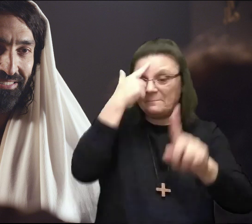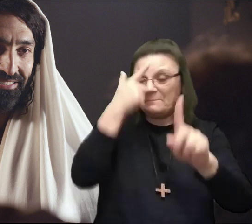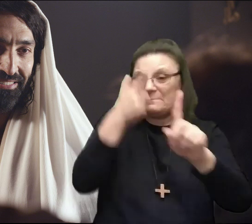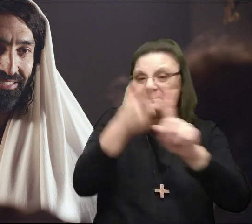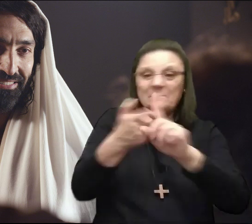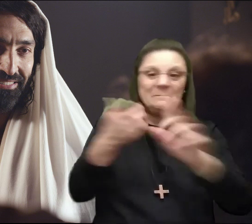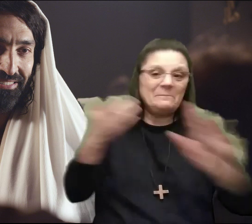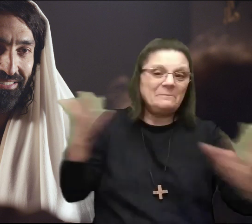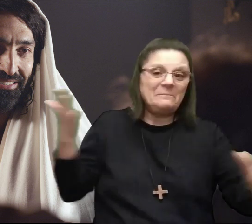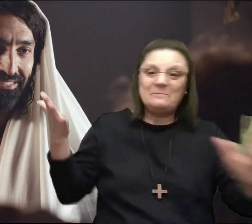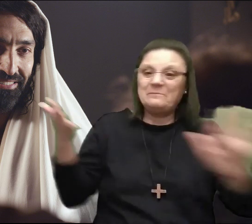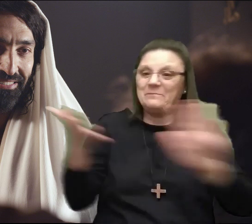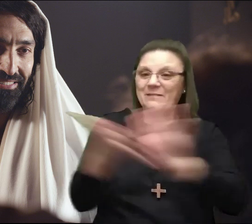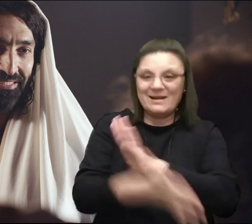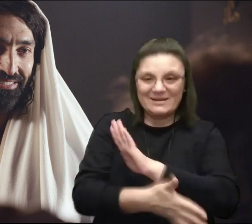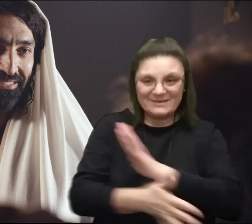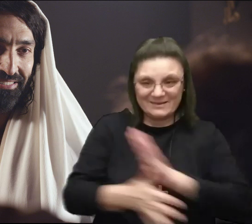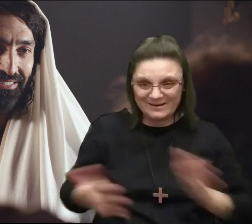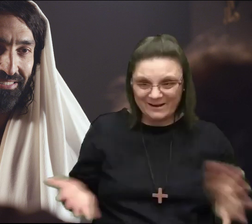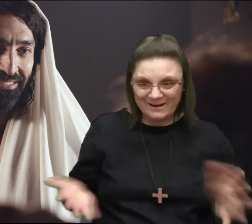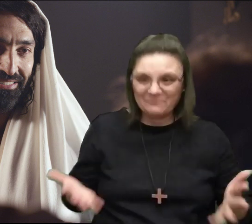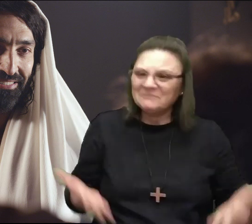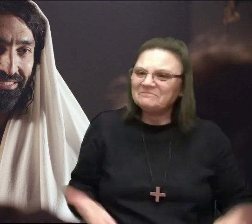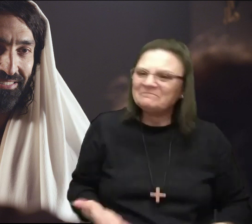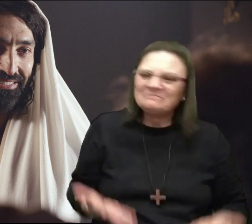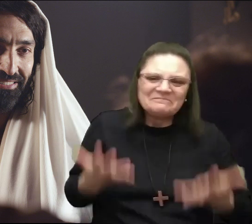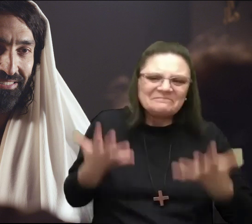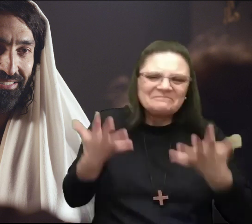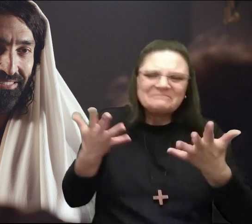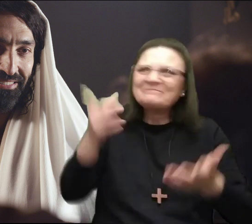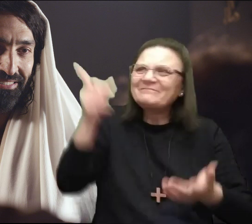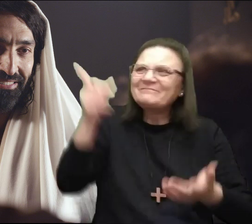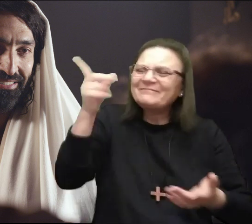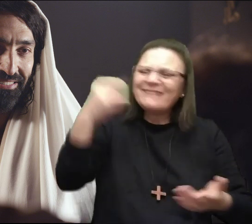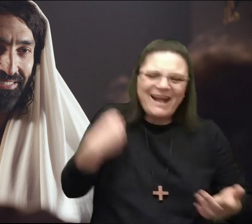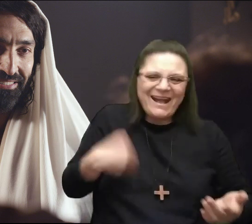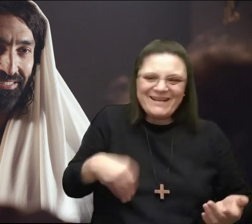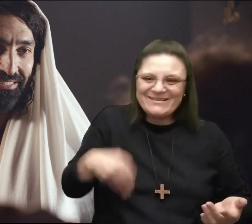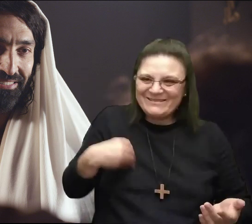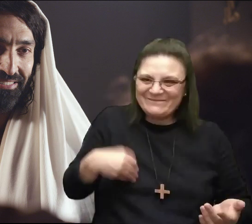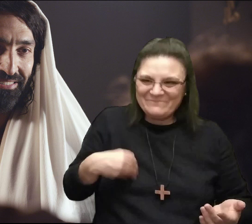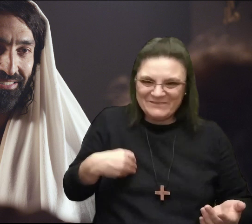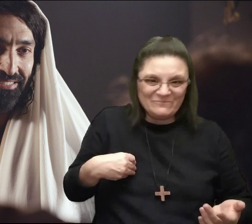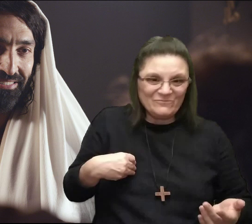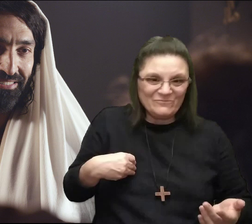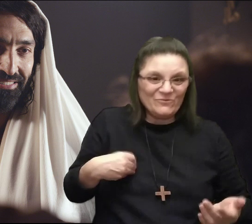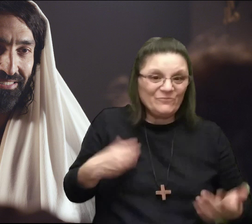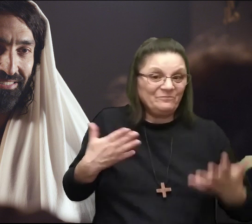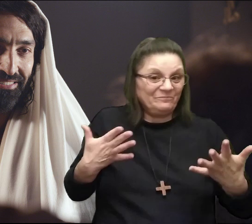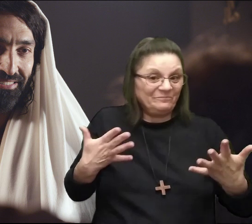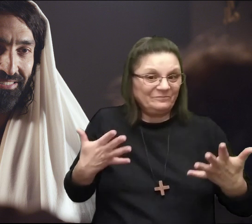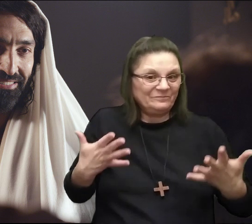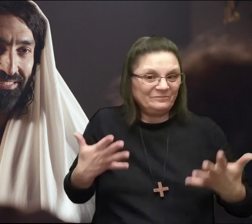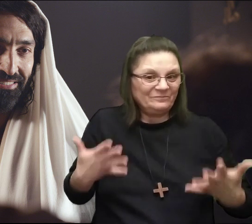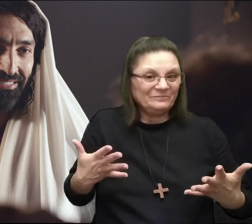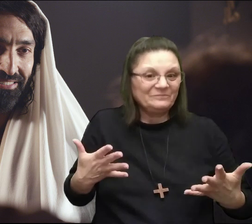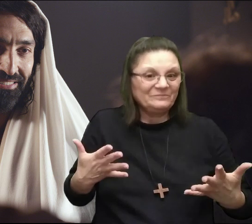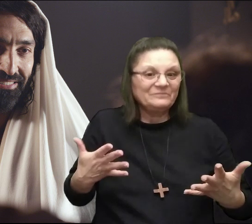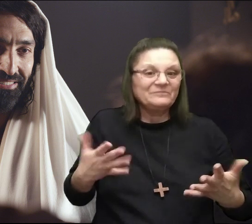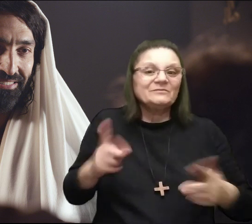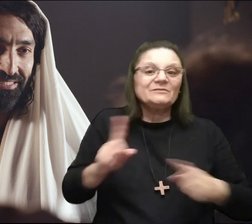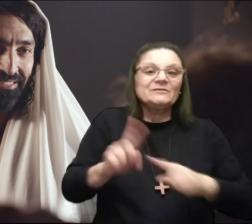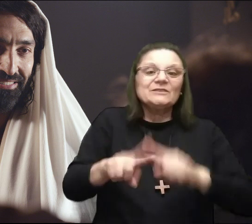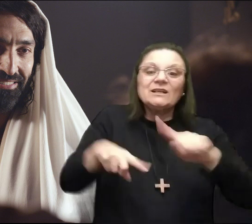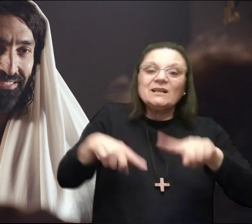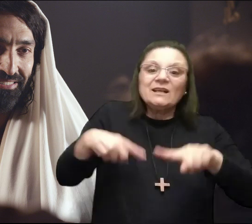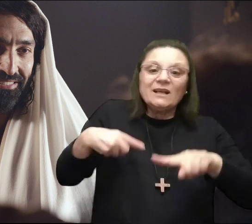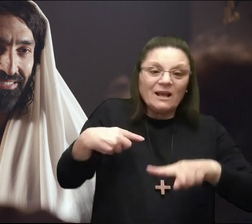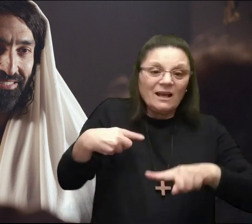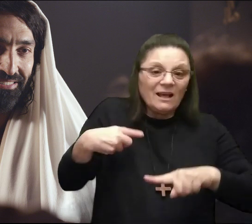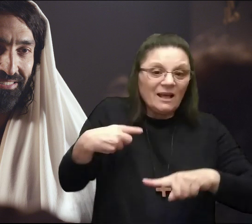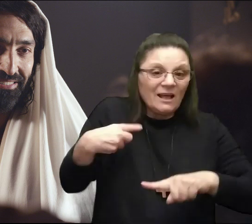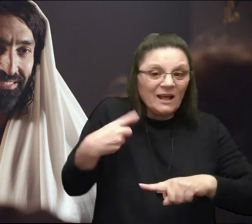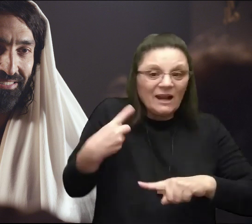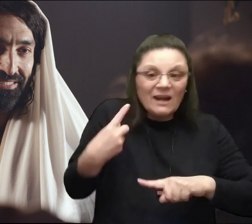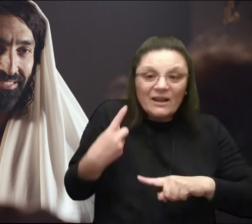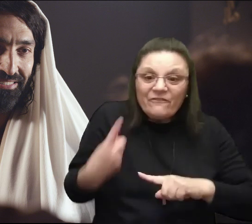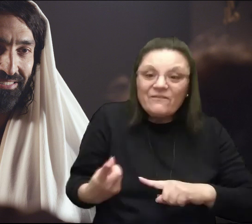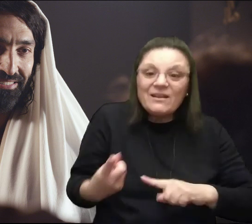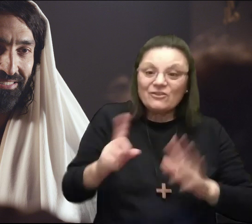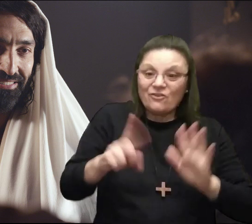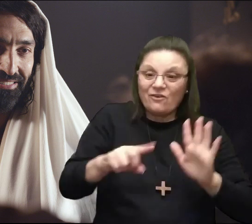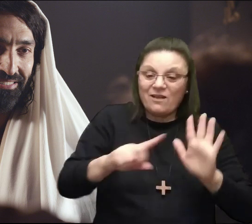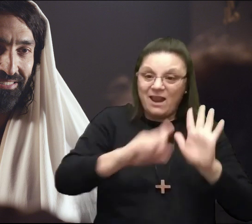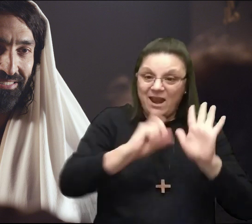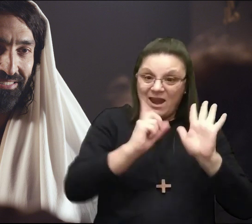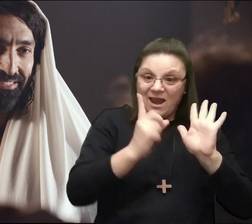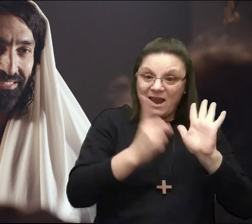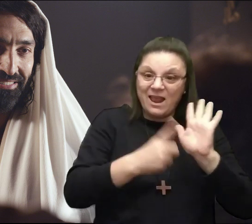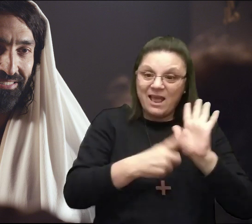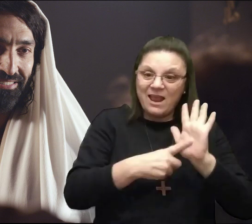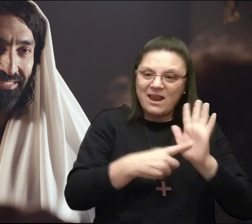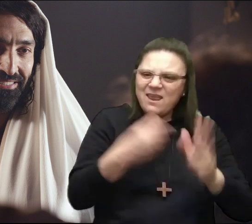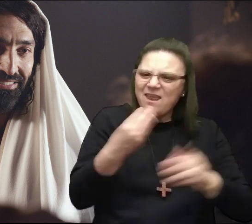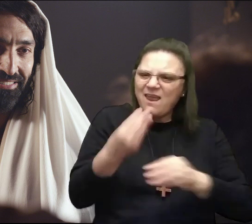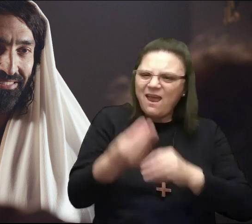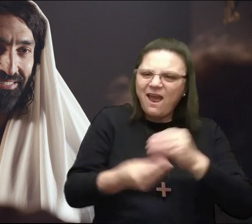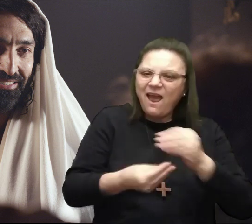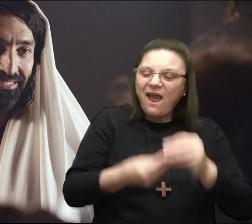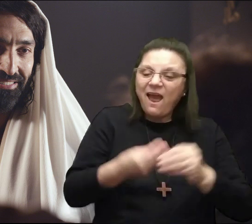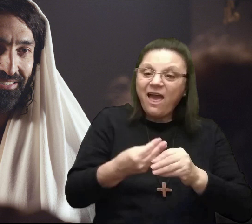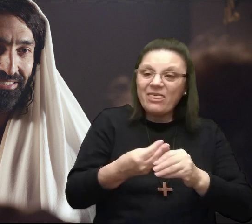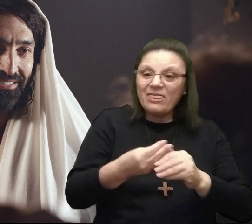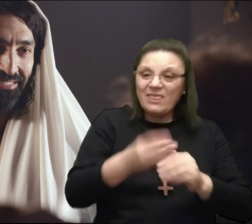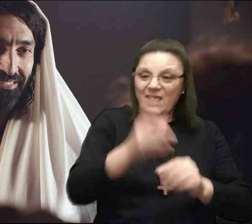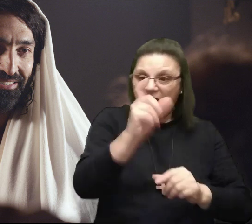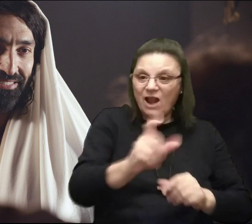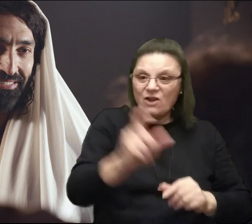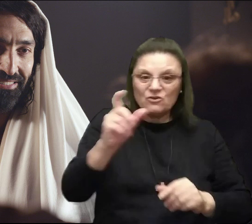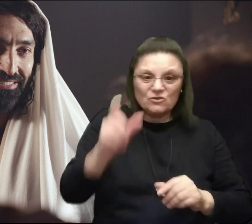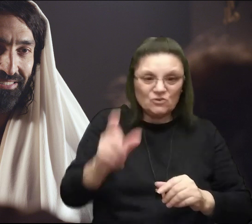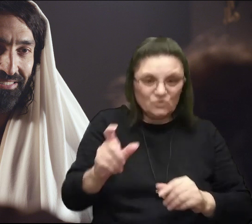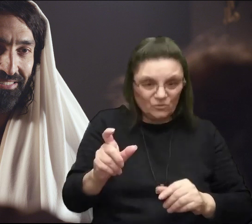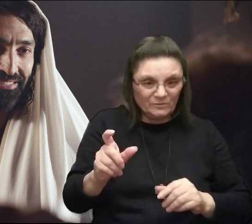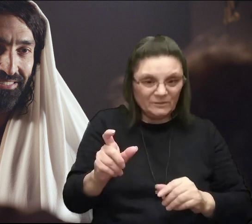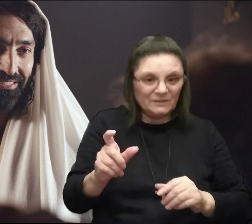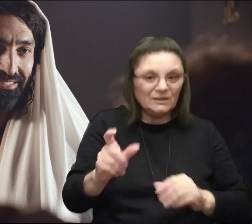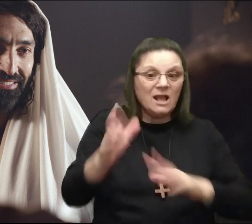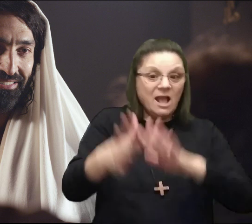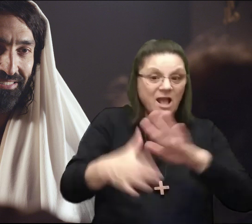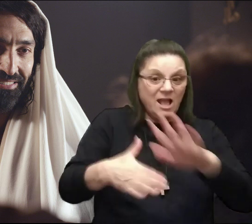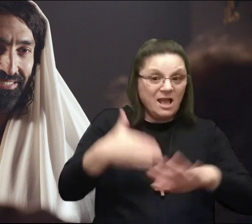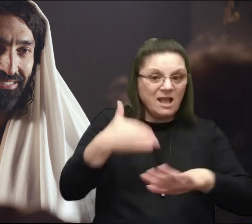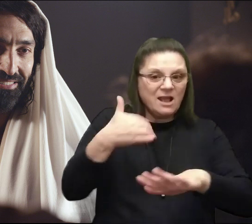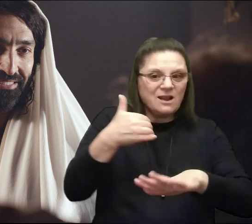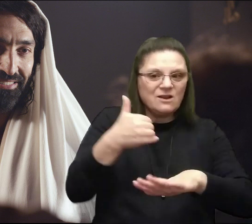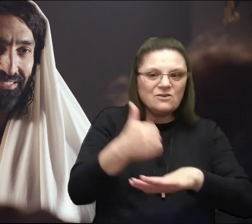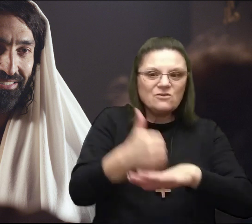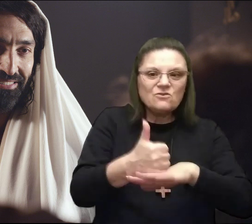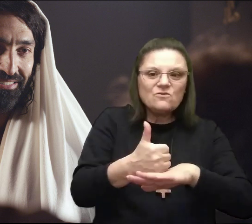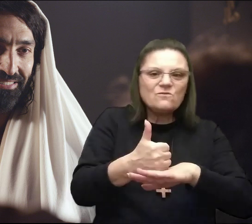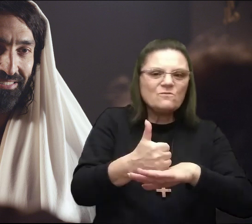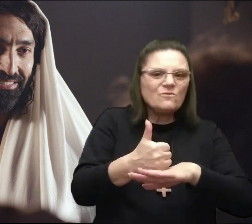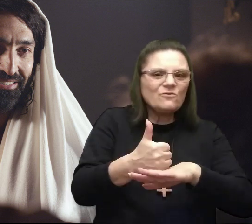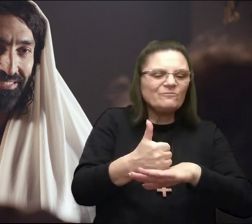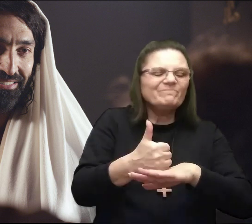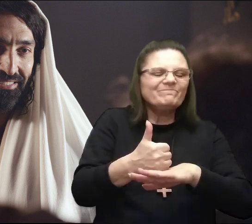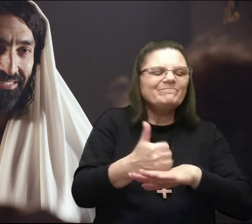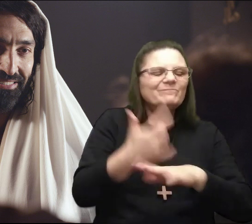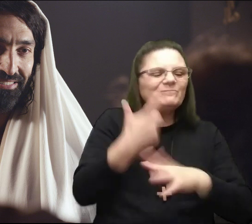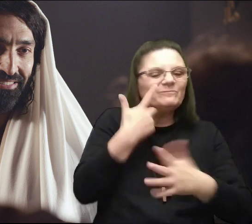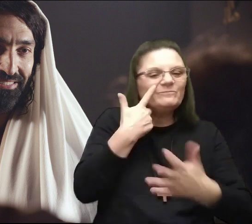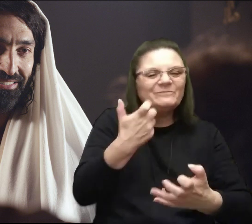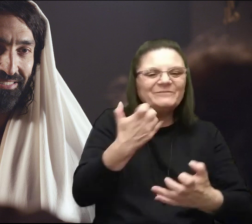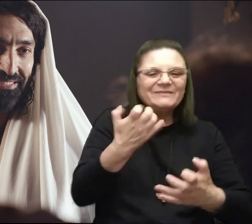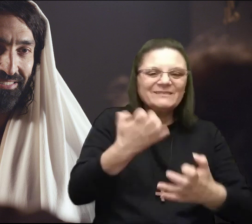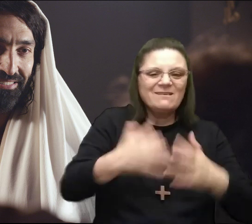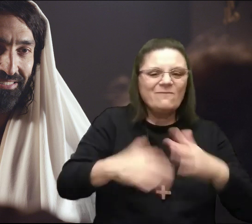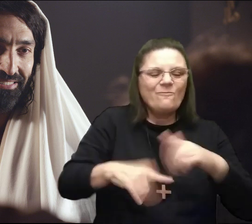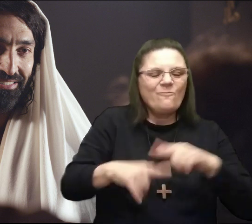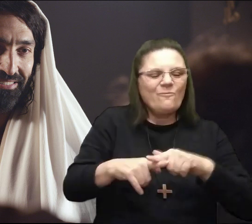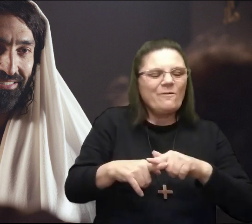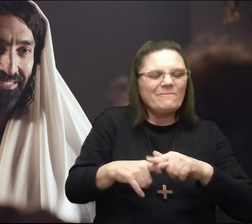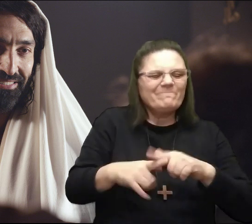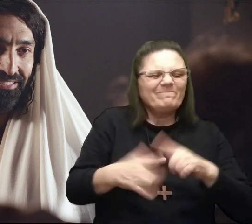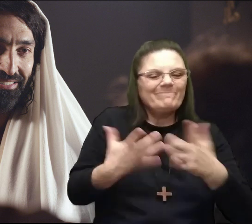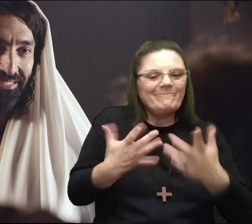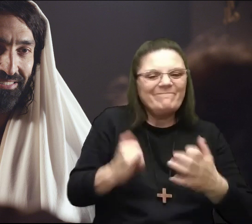para siempre, ofreciéndose a sí mismo. En efecto, la Ley hace a los hombres